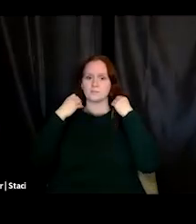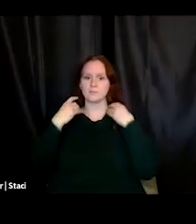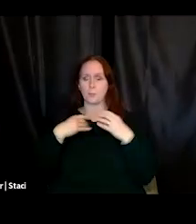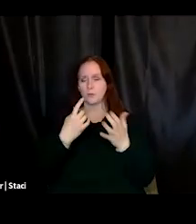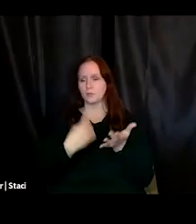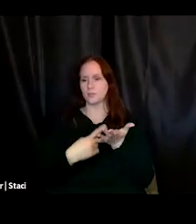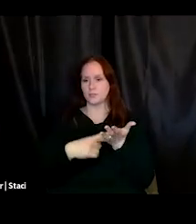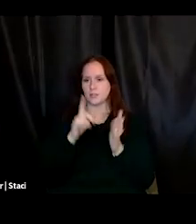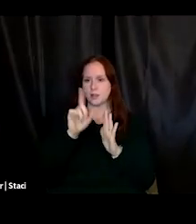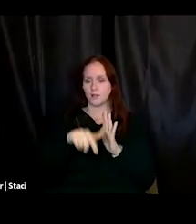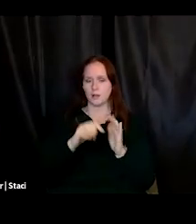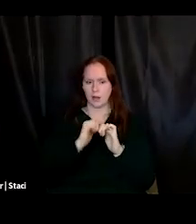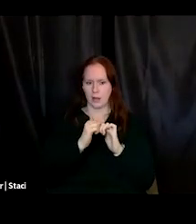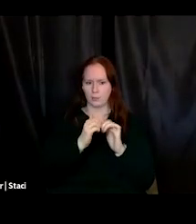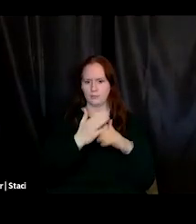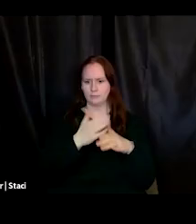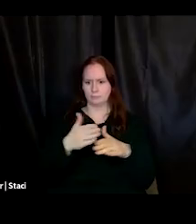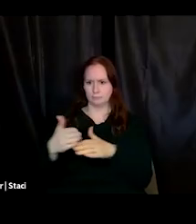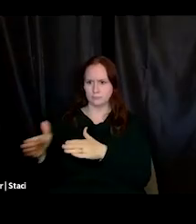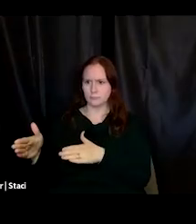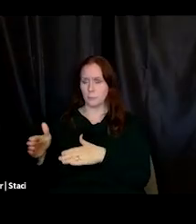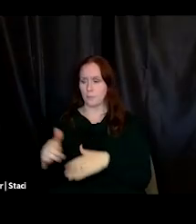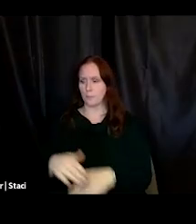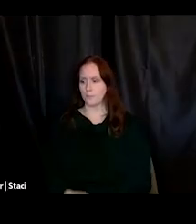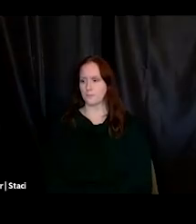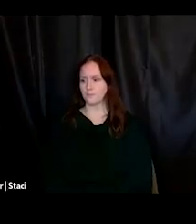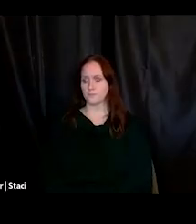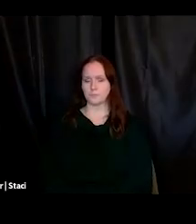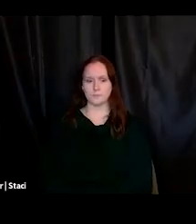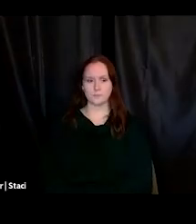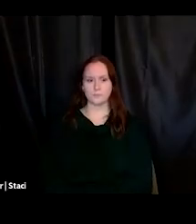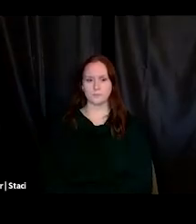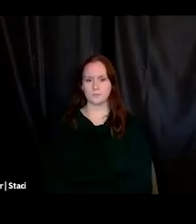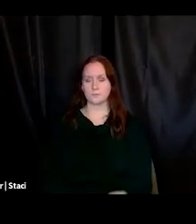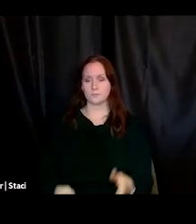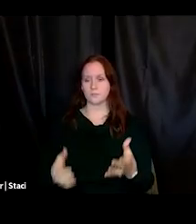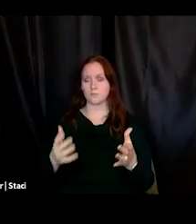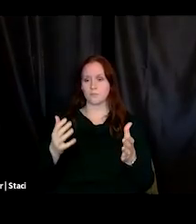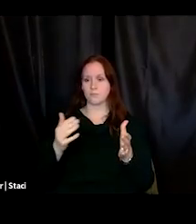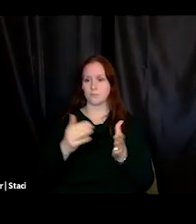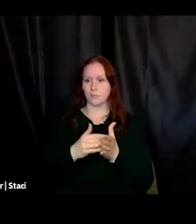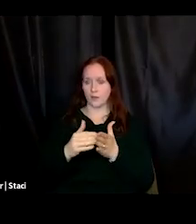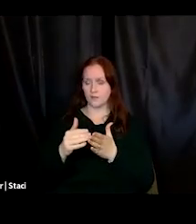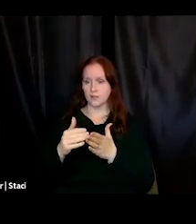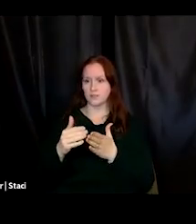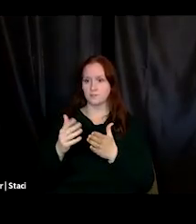para enviar este formulario, no estoy recibiendo respuesta... Siempre trabajando en fortalecer esas